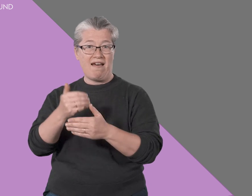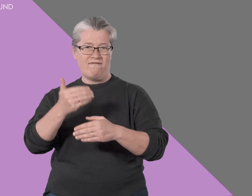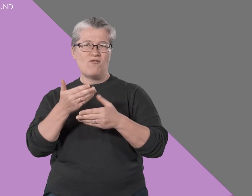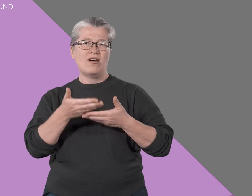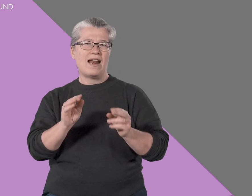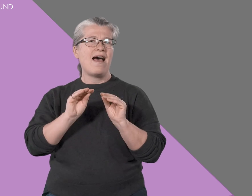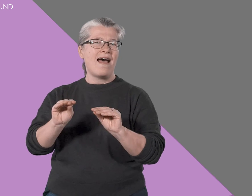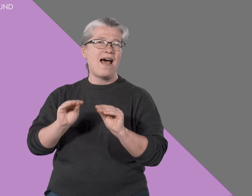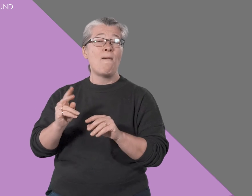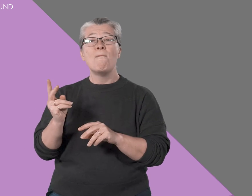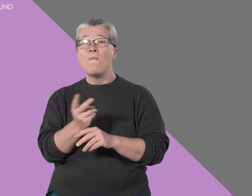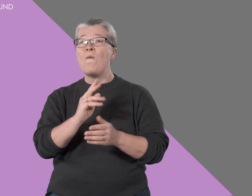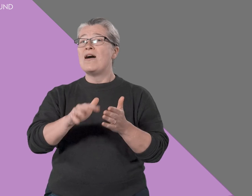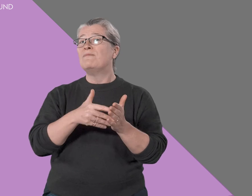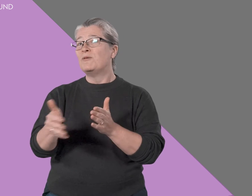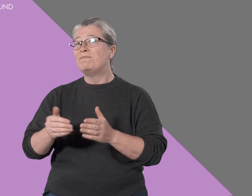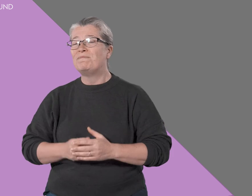som lärs ut på båda teckenspråken.